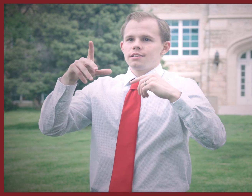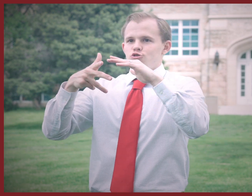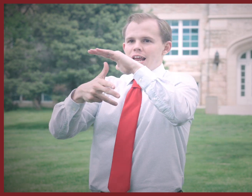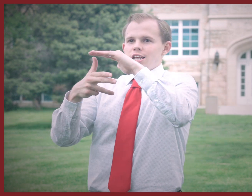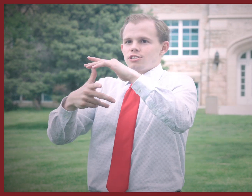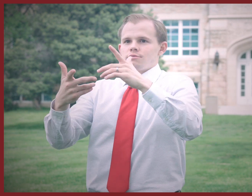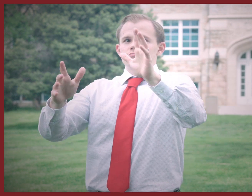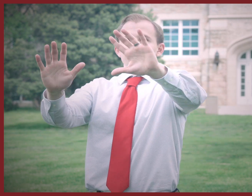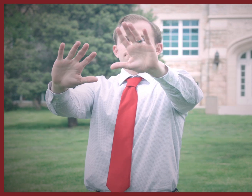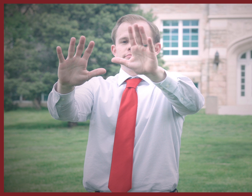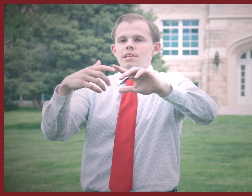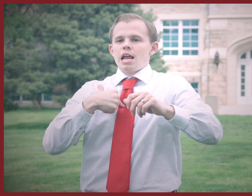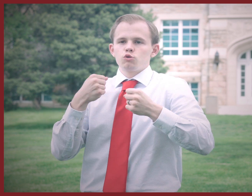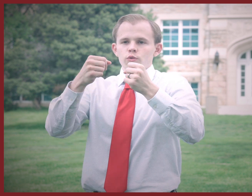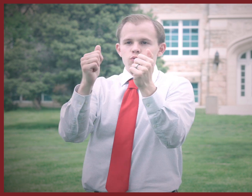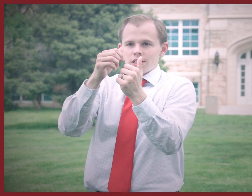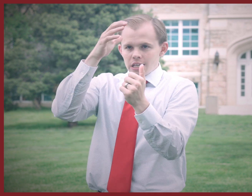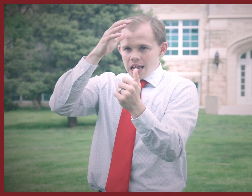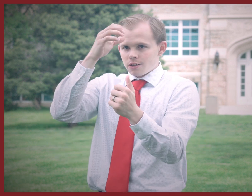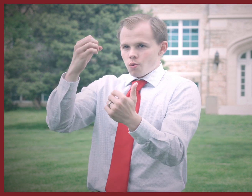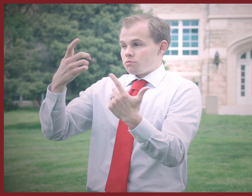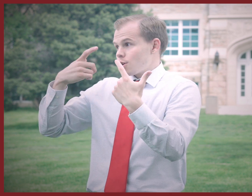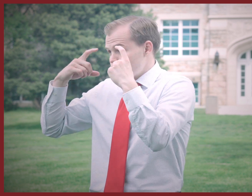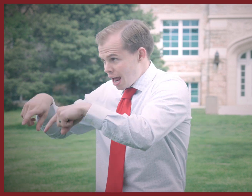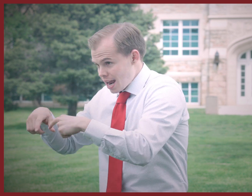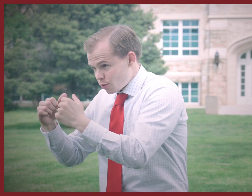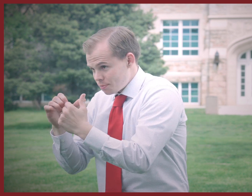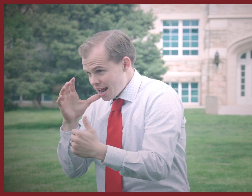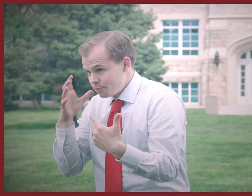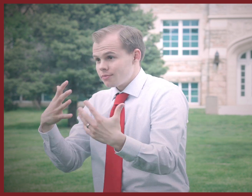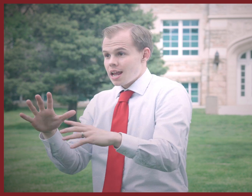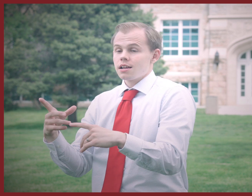garaje, saludando adiós. Me fui de viaje con mi papá